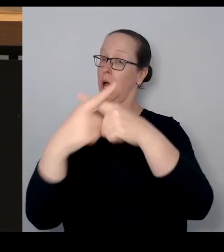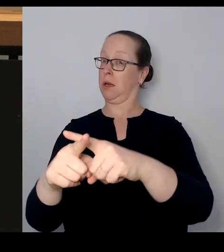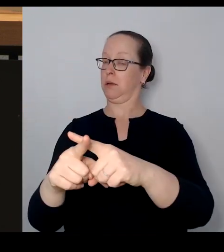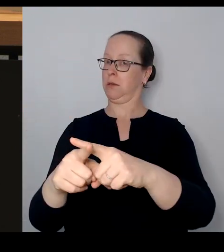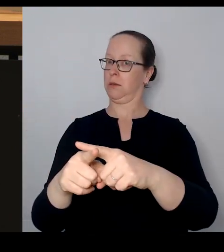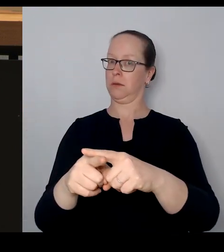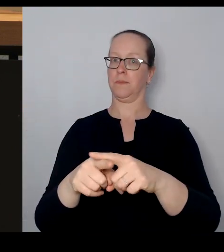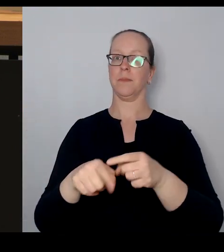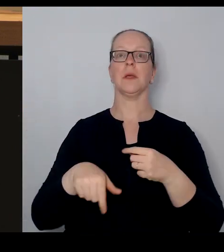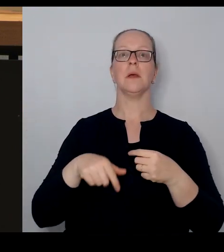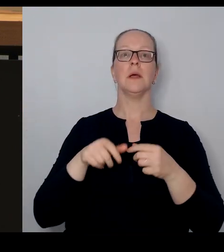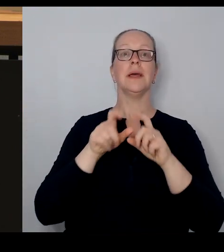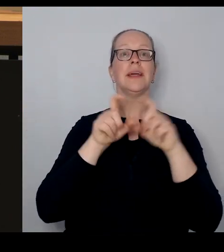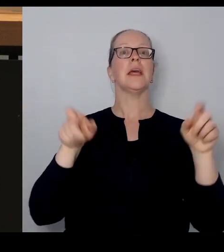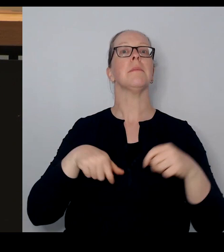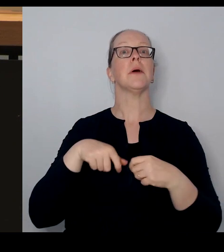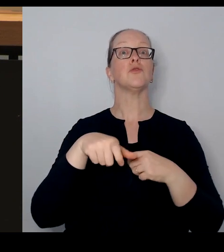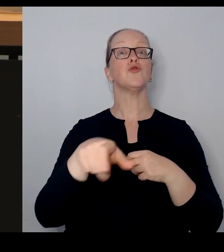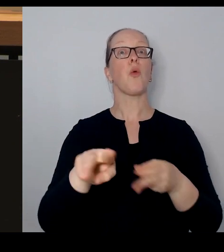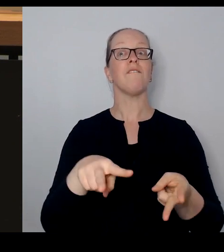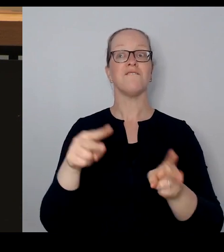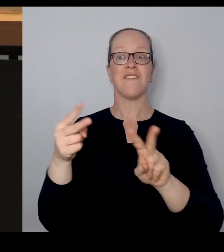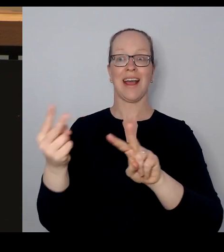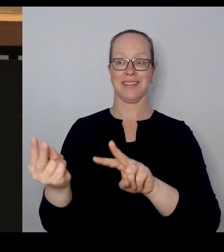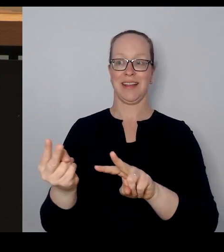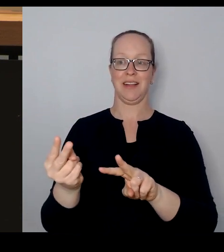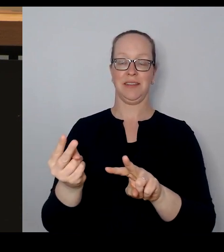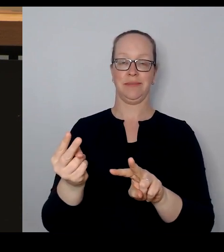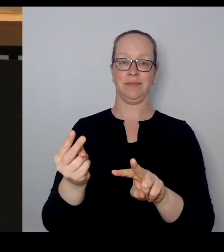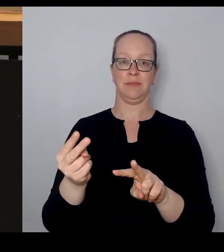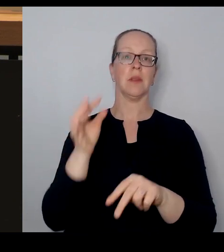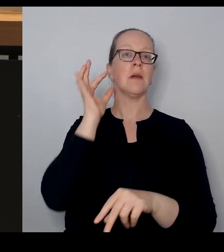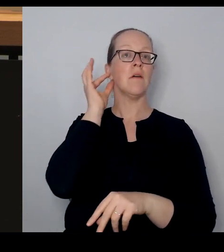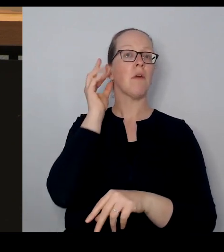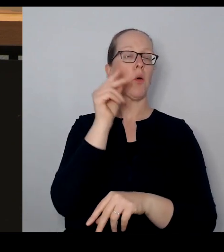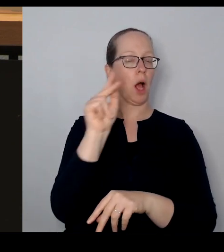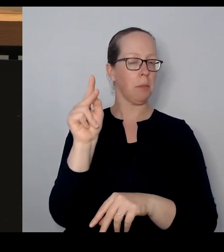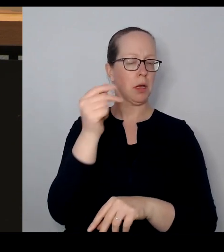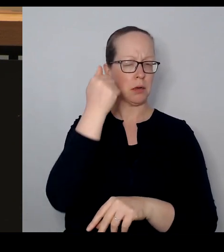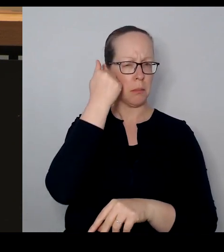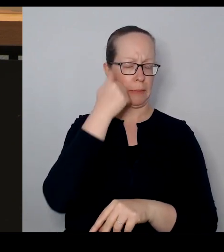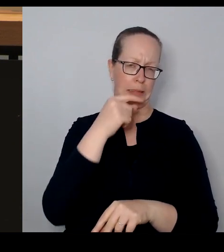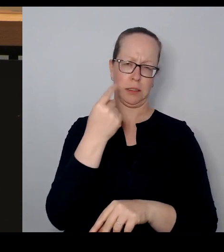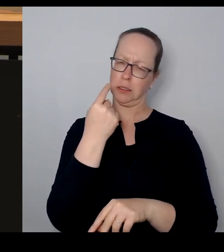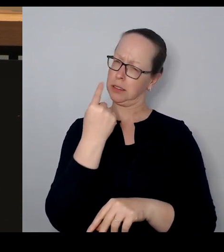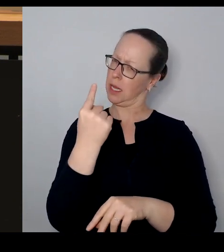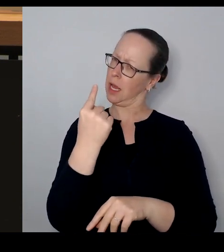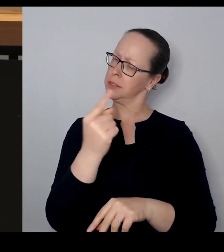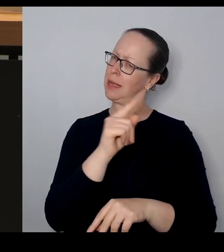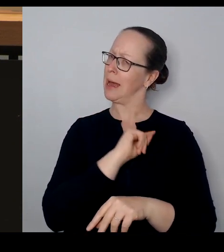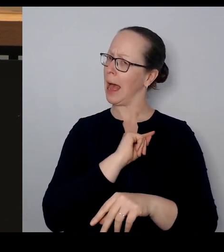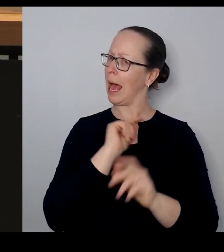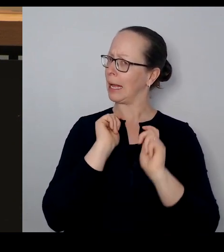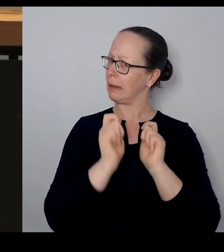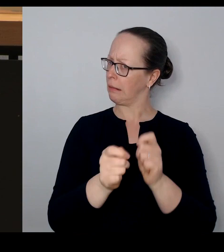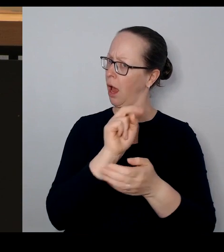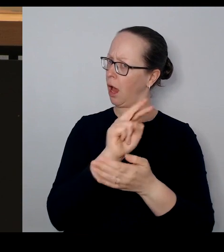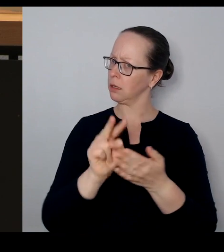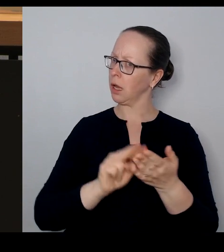Frau Kapek, lesen Sie bitte Ihren eigenen Antrag. Da steht drin egal ob es dieses Programm schon gab, egal ob das in Potsdam oder wie Sie aufschreiben in Brandenburg erfolgt